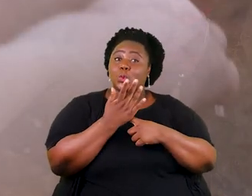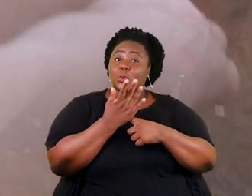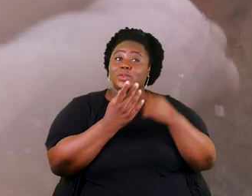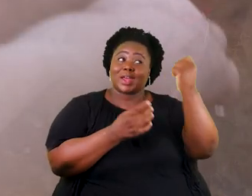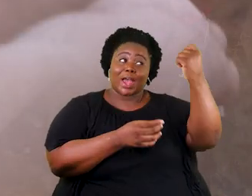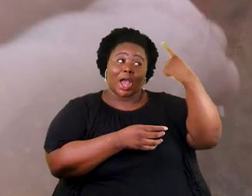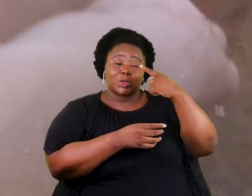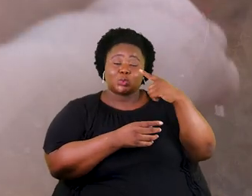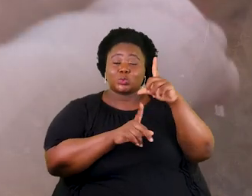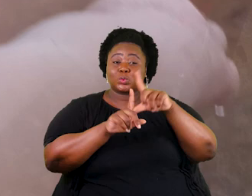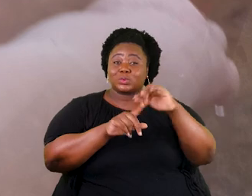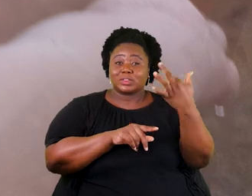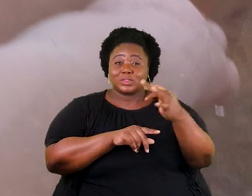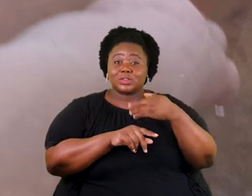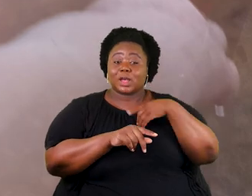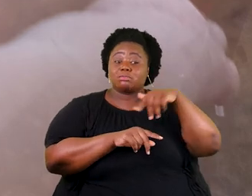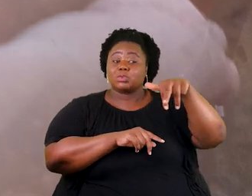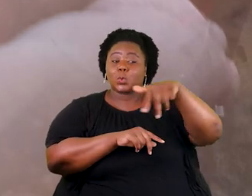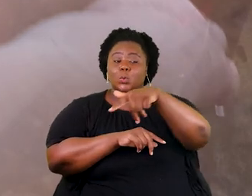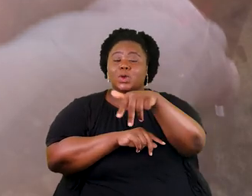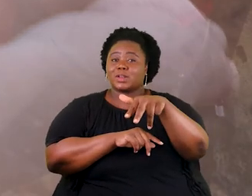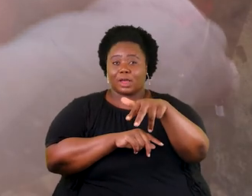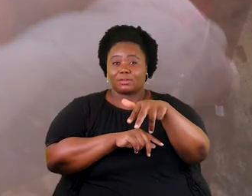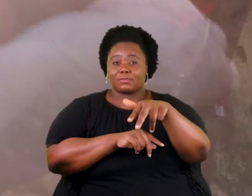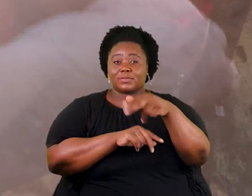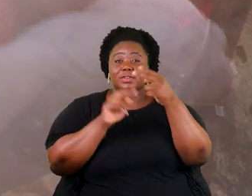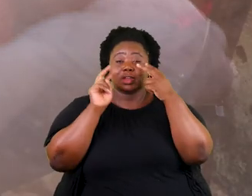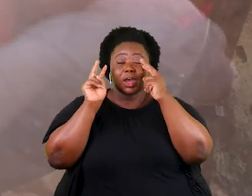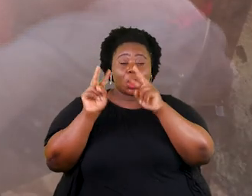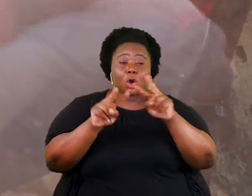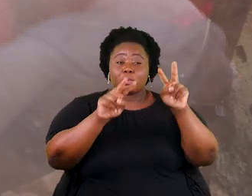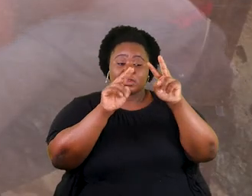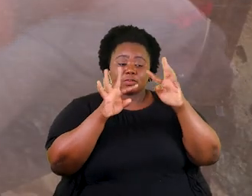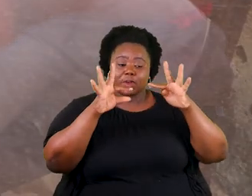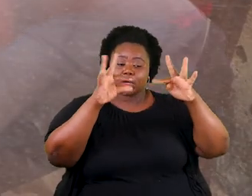em minhas andanças pelo sertão a observar borboletas pelo caminho